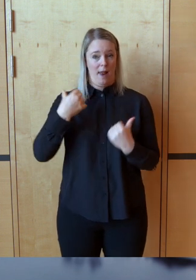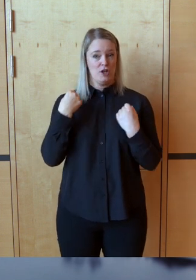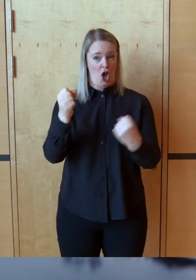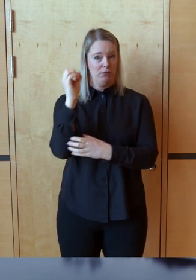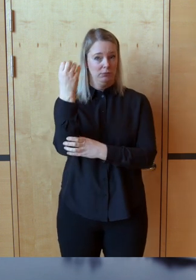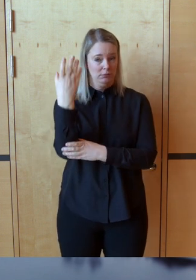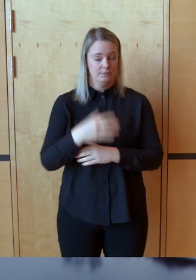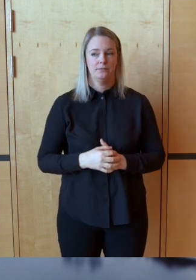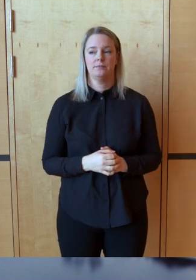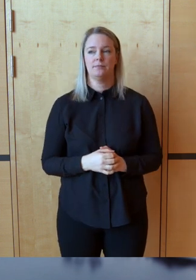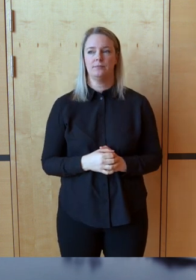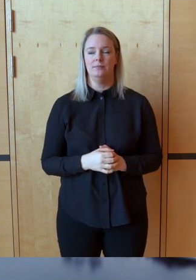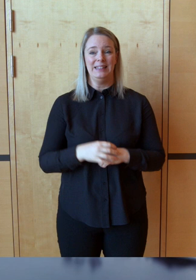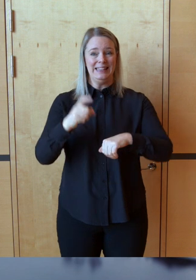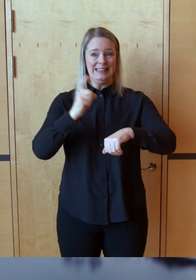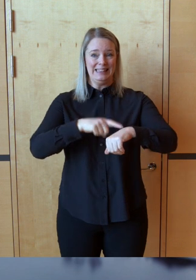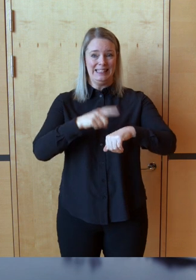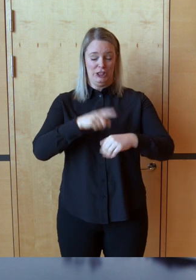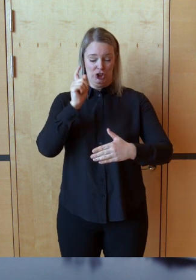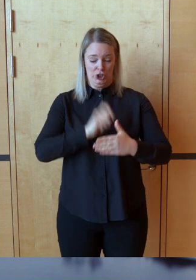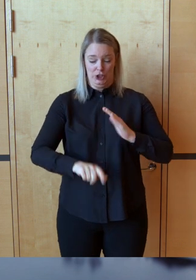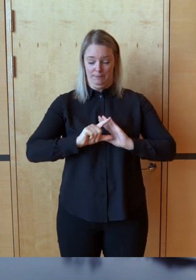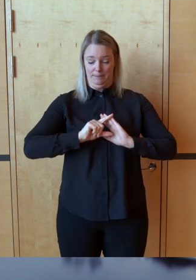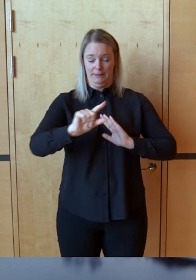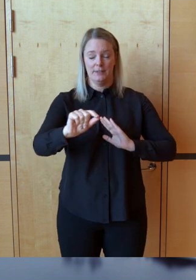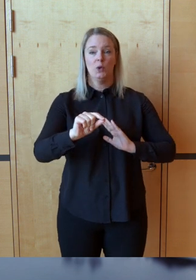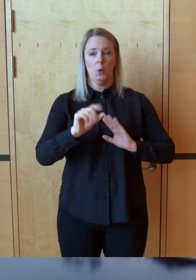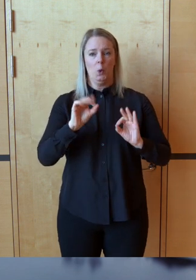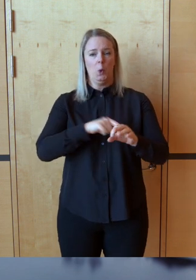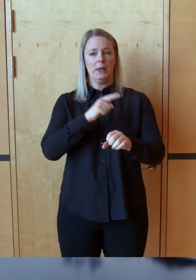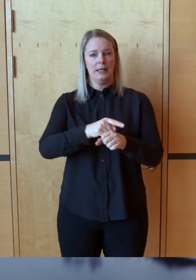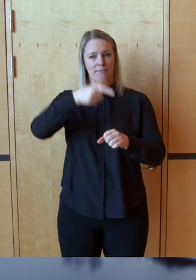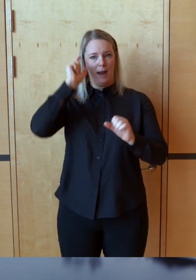Utryckningstid en som är brandman ha dig 90 sekunder Och där